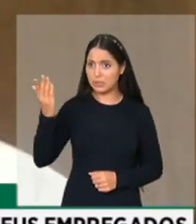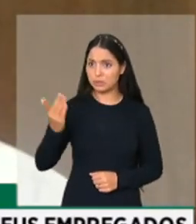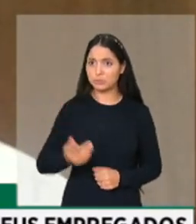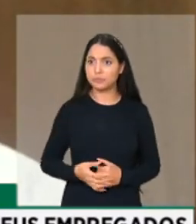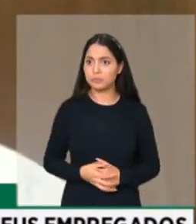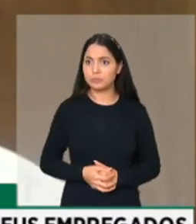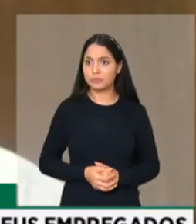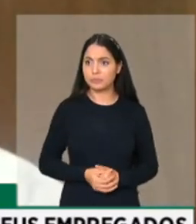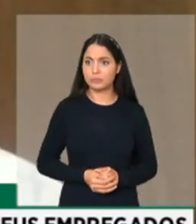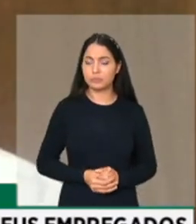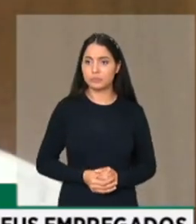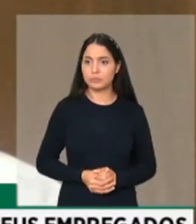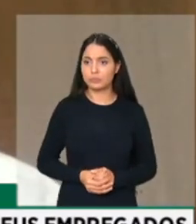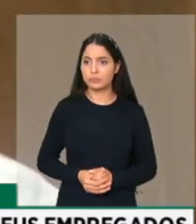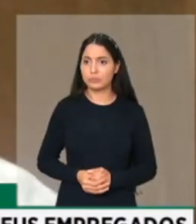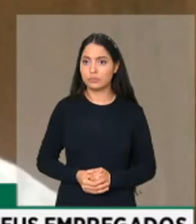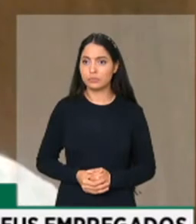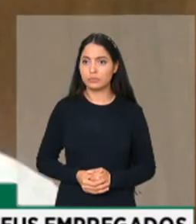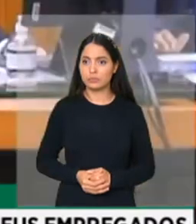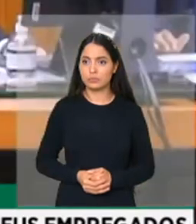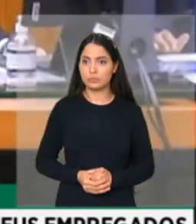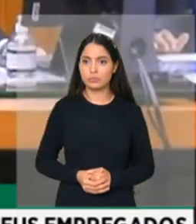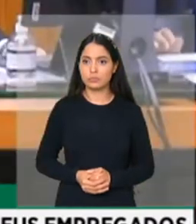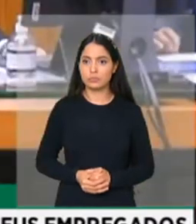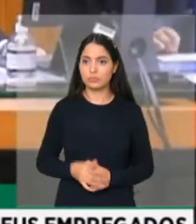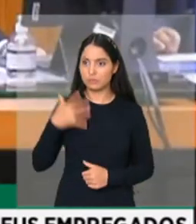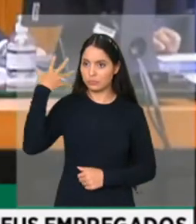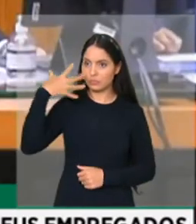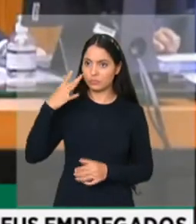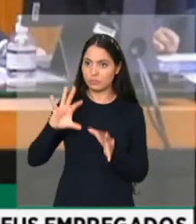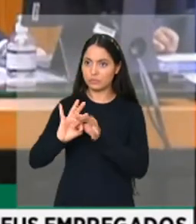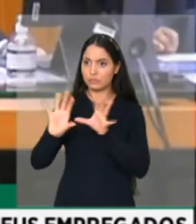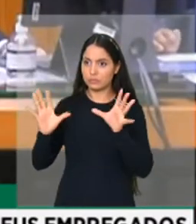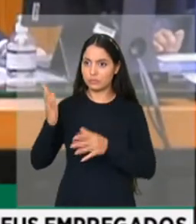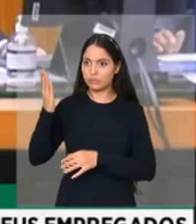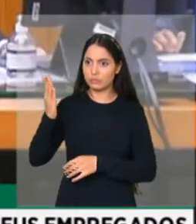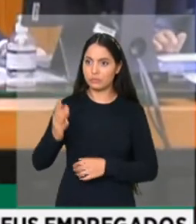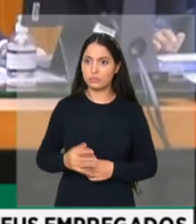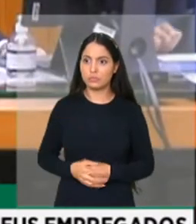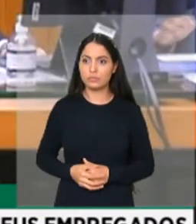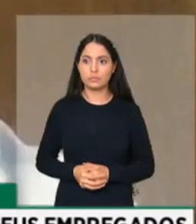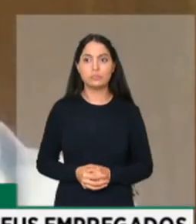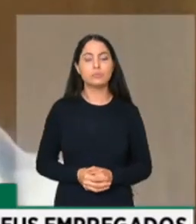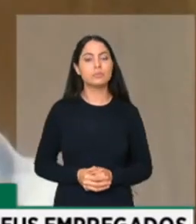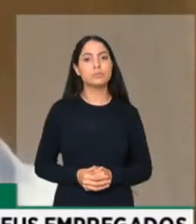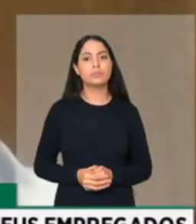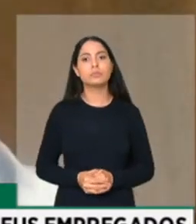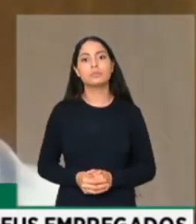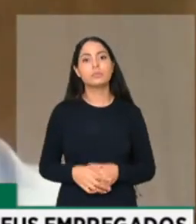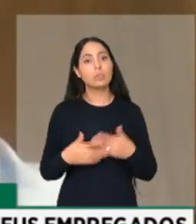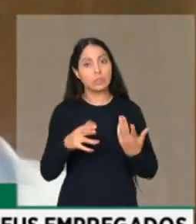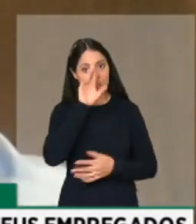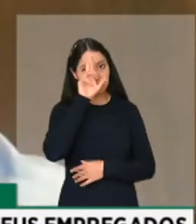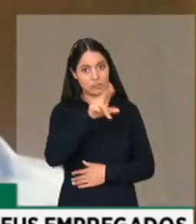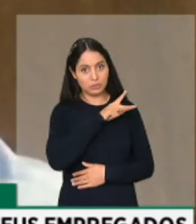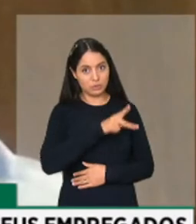NÃO, SENHOR PRESIDENTE. -- [PRESIDENTE]: COM A PALAVRA V.EXA., DEPUTADO MOTTA. [DEPUTADO]: SENHOR PRESIDENTE... AGRADECER AO